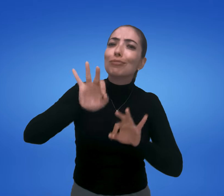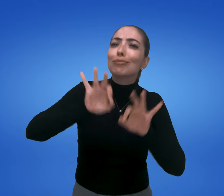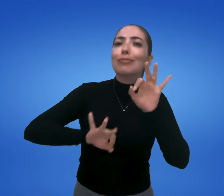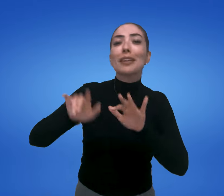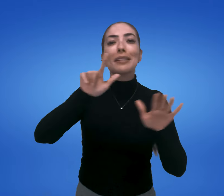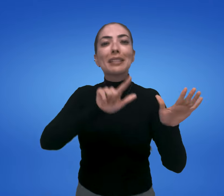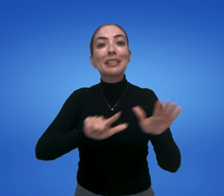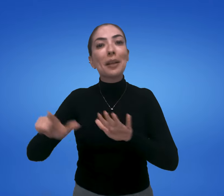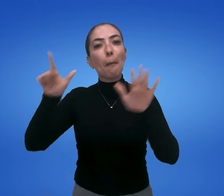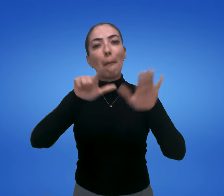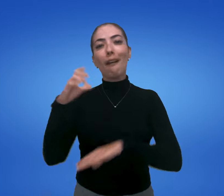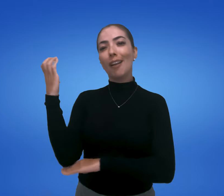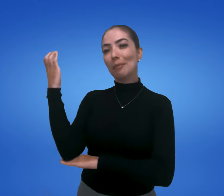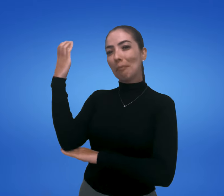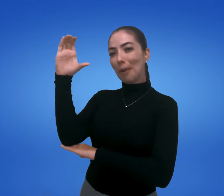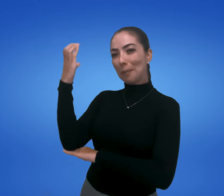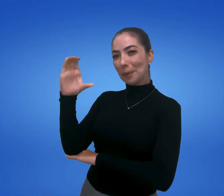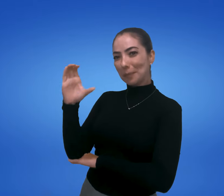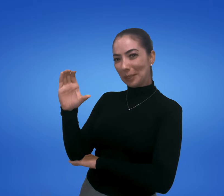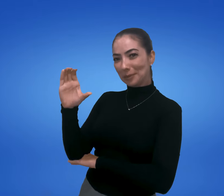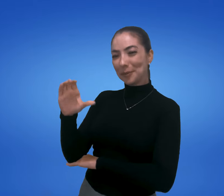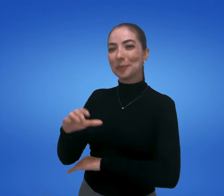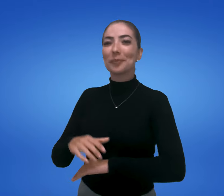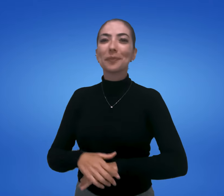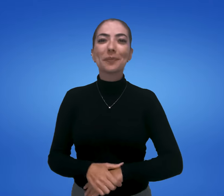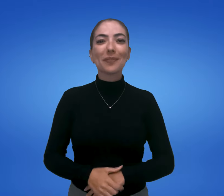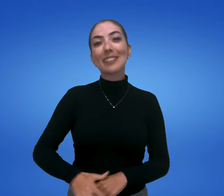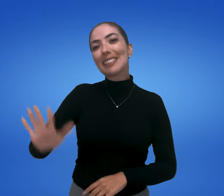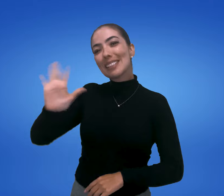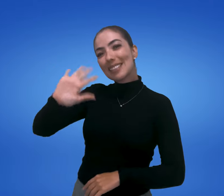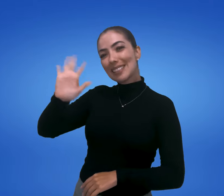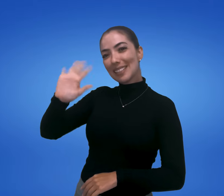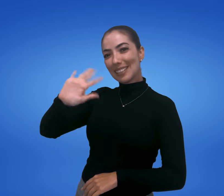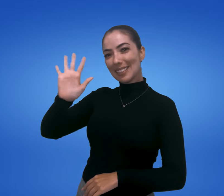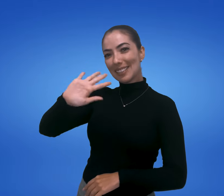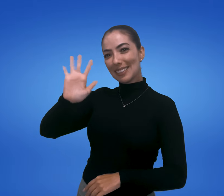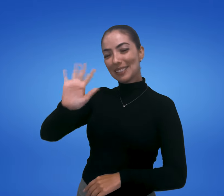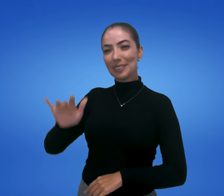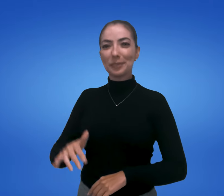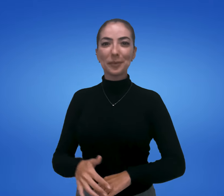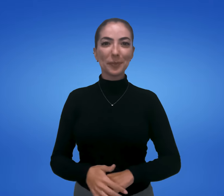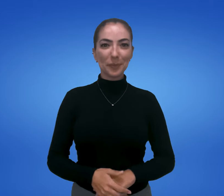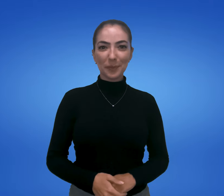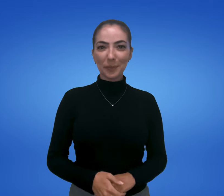comentários e nós iremos organizar novos vídeos para vocês tchau